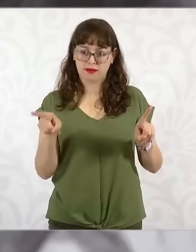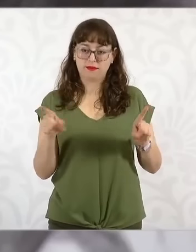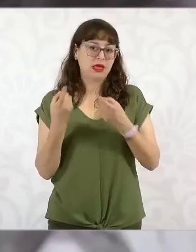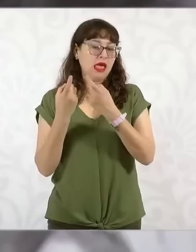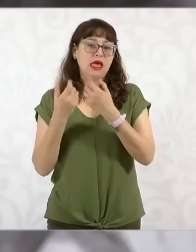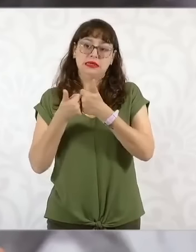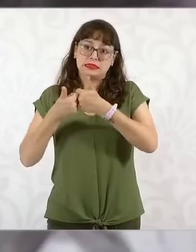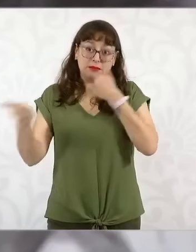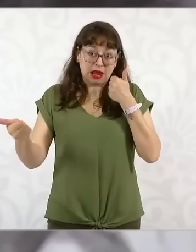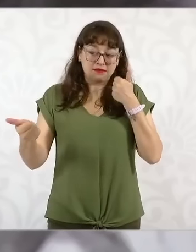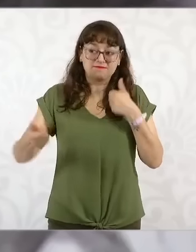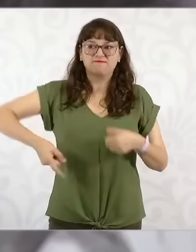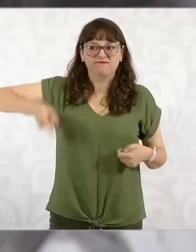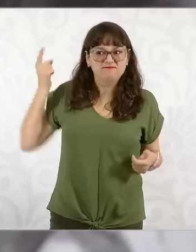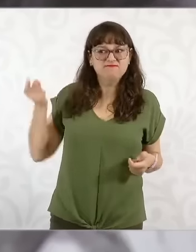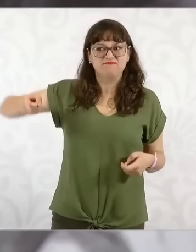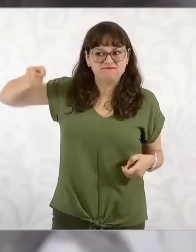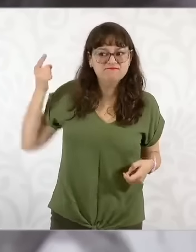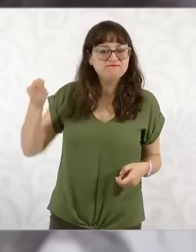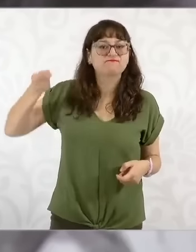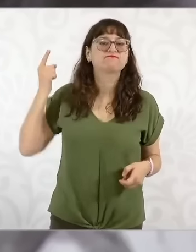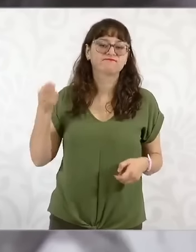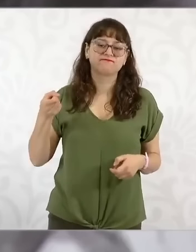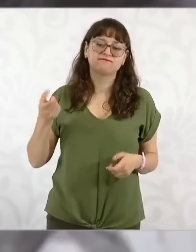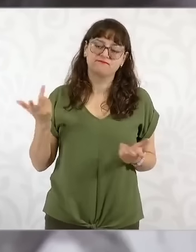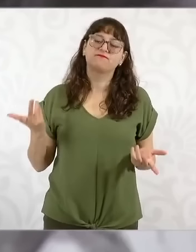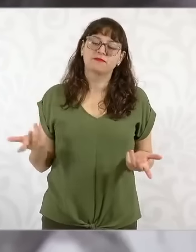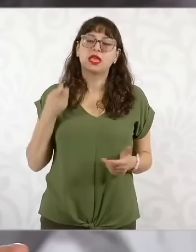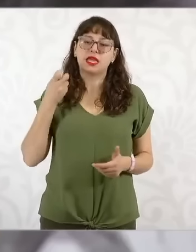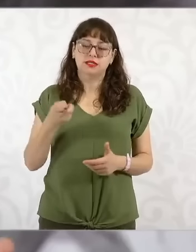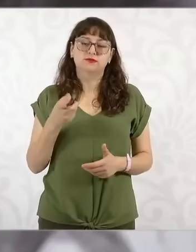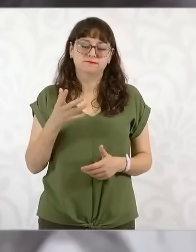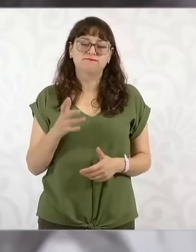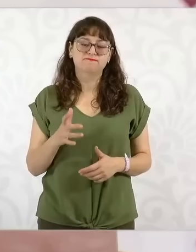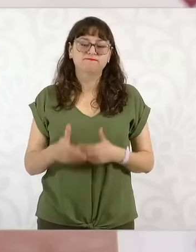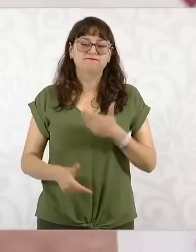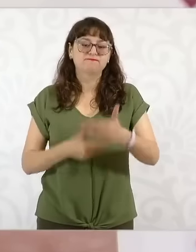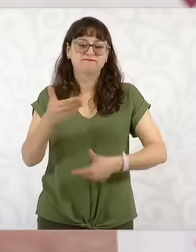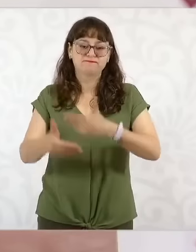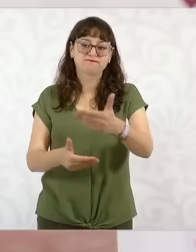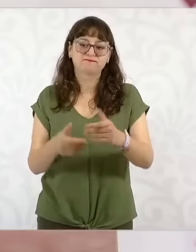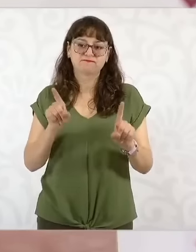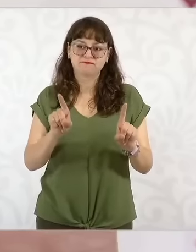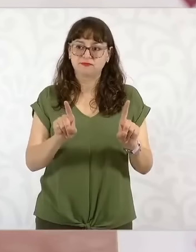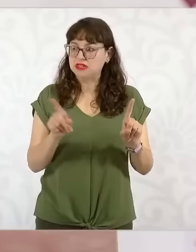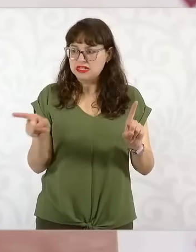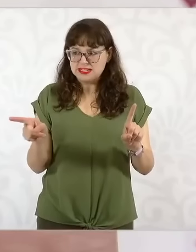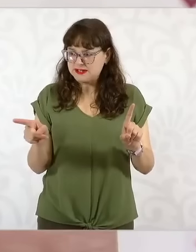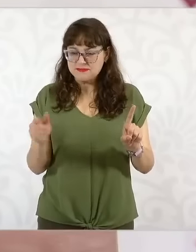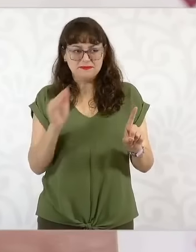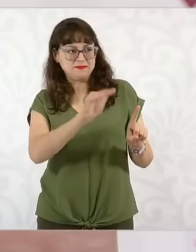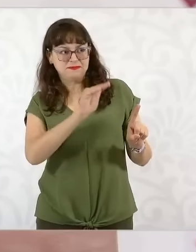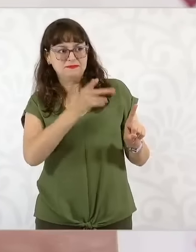ocasiones y y todo indica, esto ya se va a probar, que el hijo le pide a su papá, al R1, que cometan